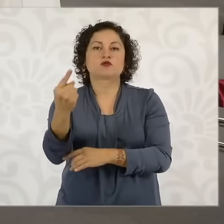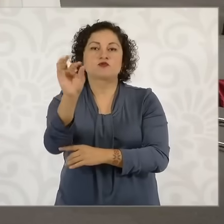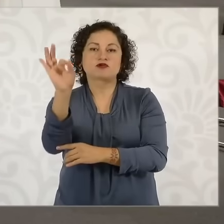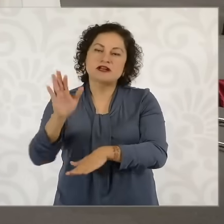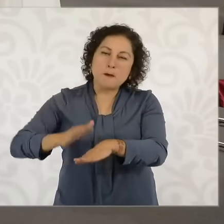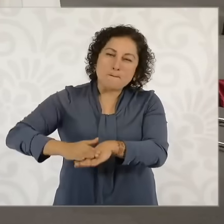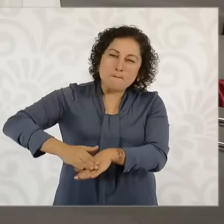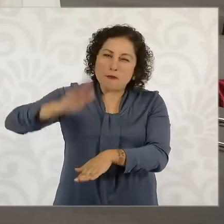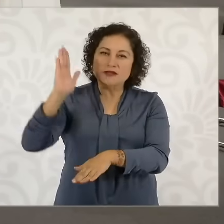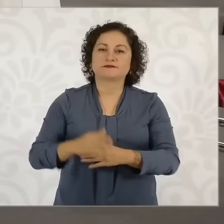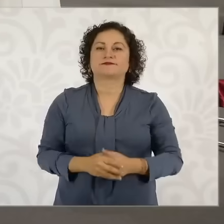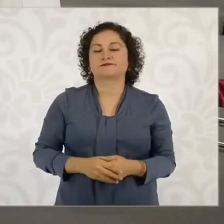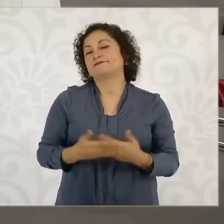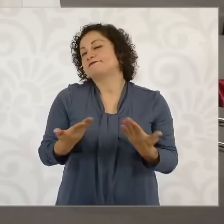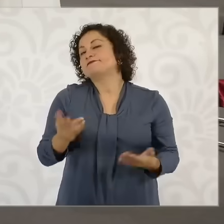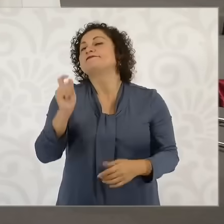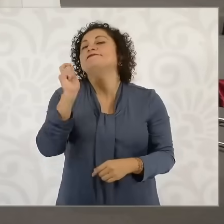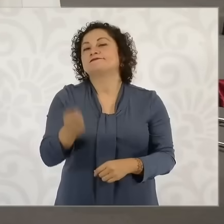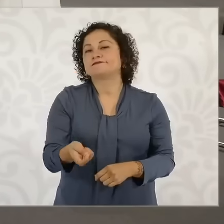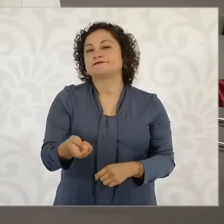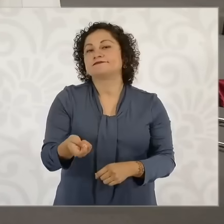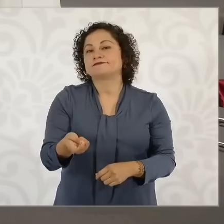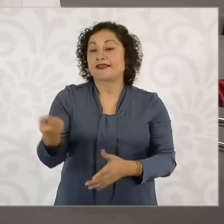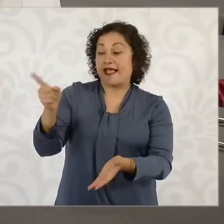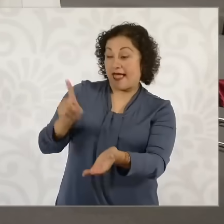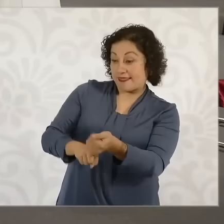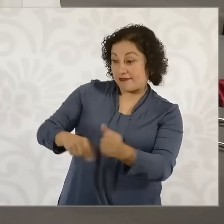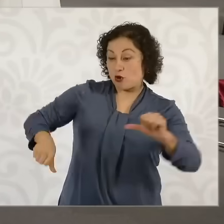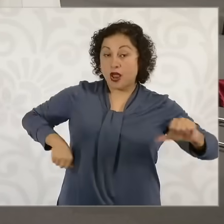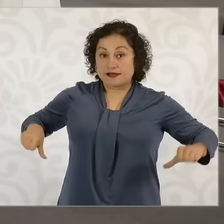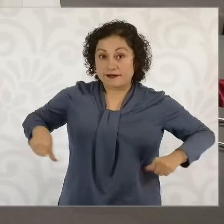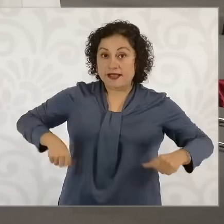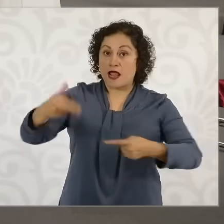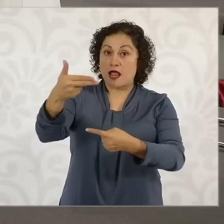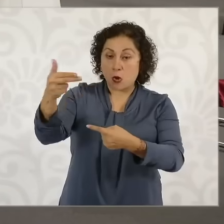lo cual habla de que las acciones que se están haciendo de manera coordinada con la Secretaría de